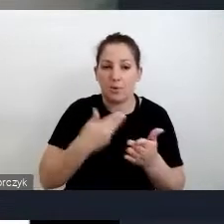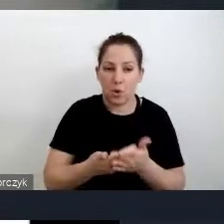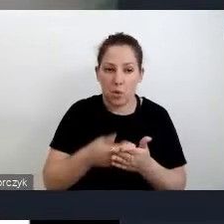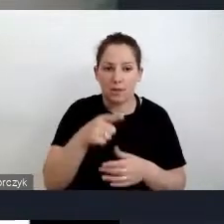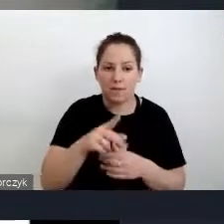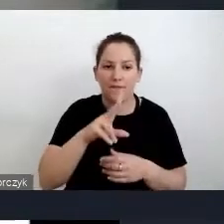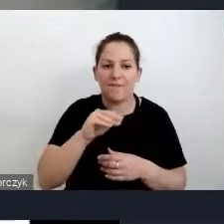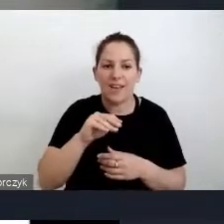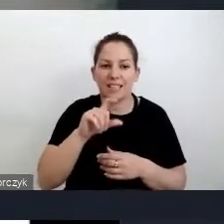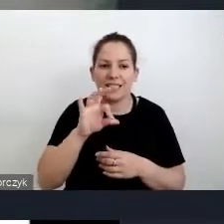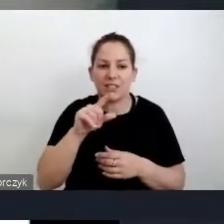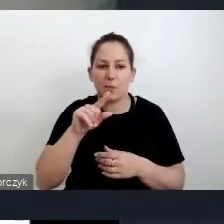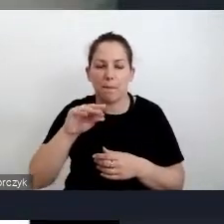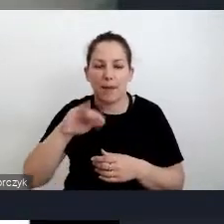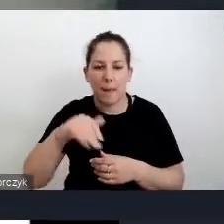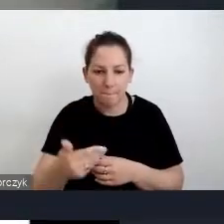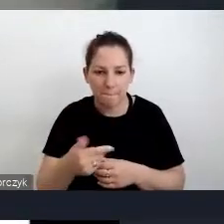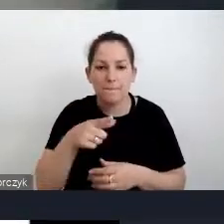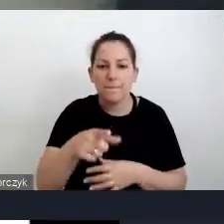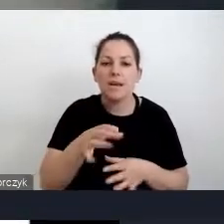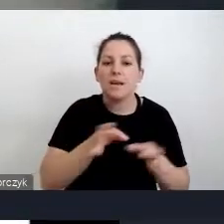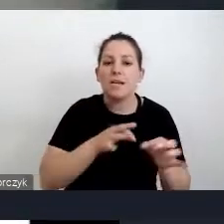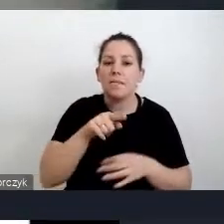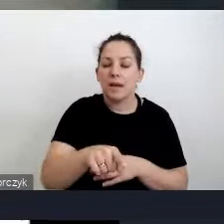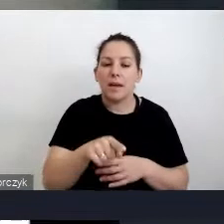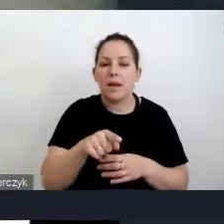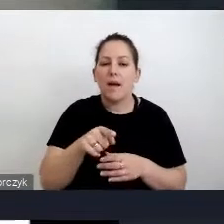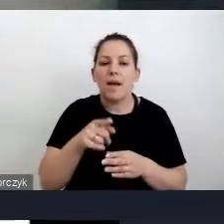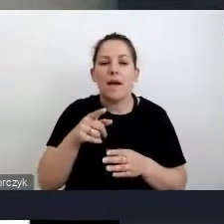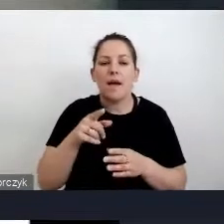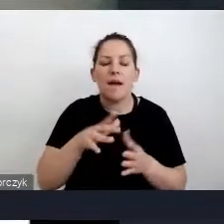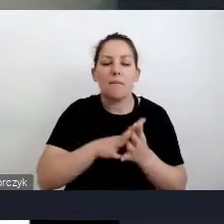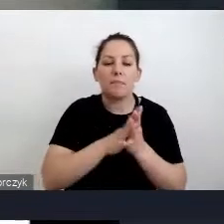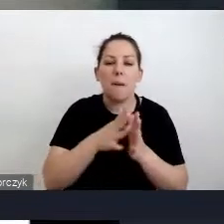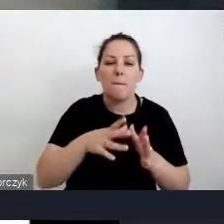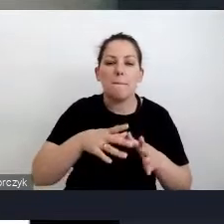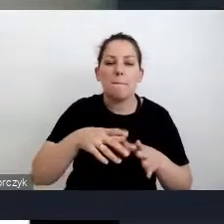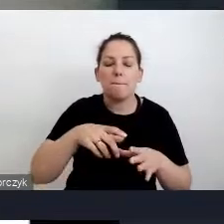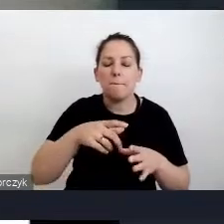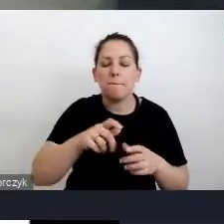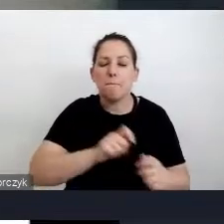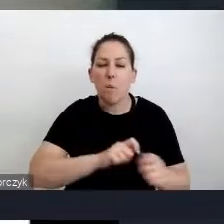Jednym z tematów Historii SDG tego miasta jest wizja przekształcenia mobilności miejskiej do 2030 roku